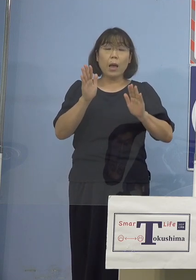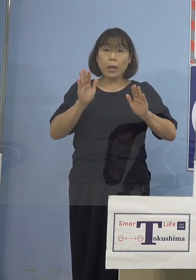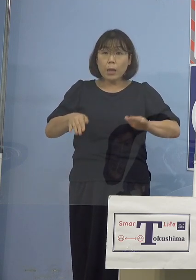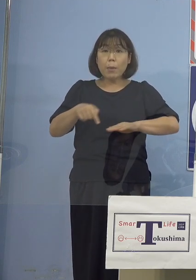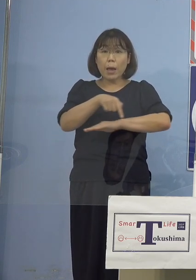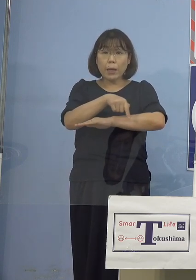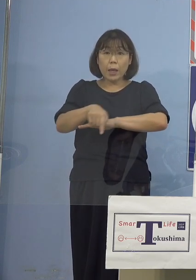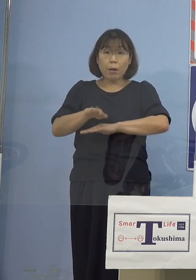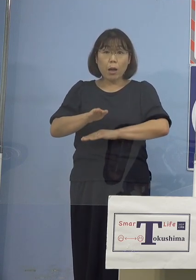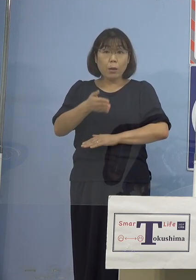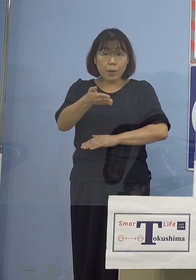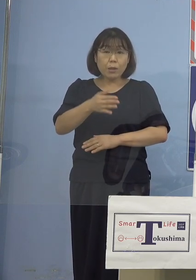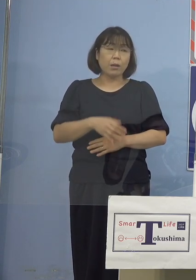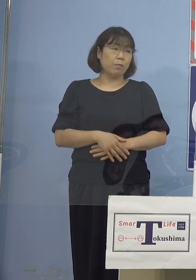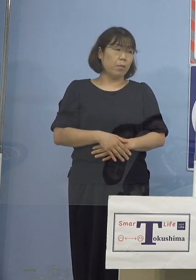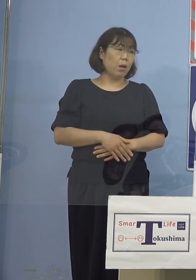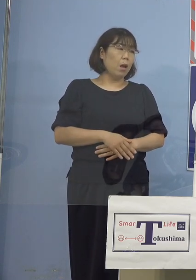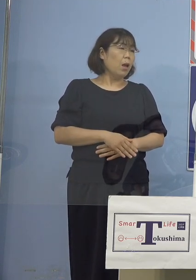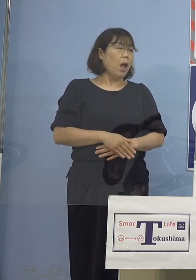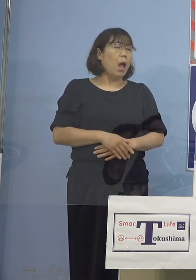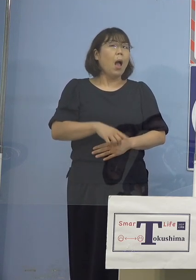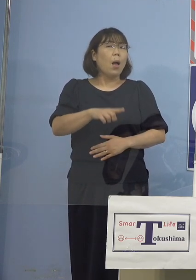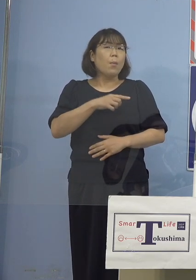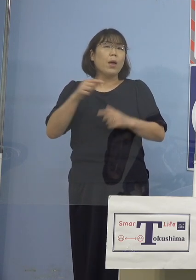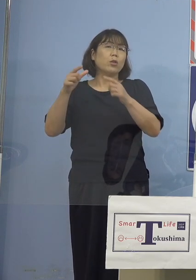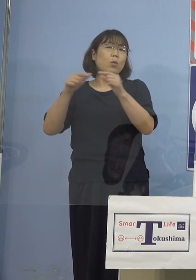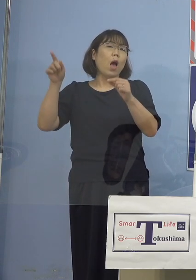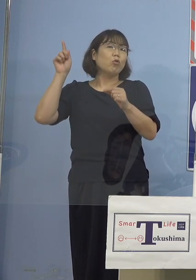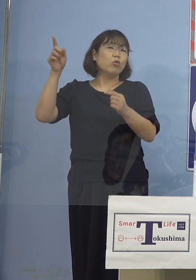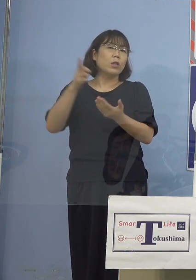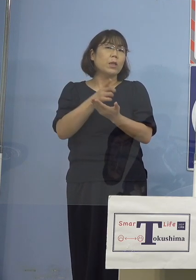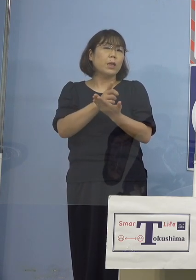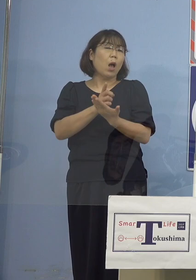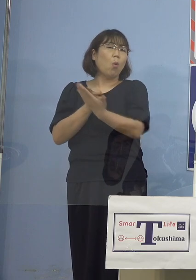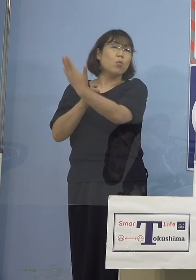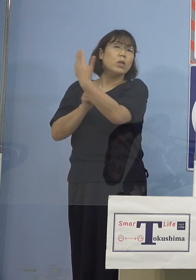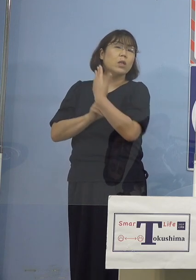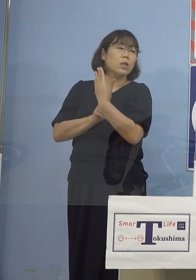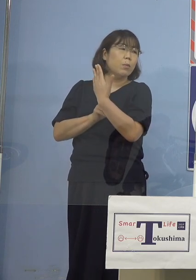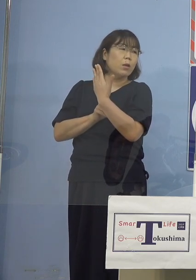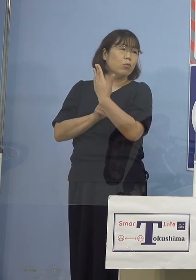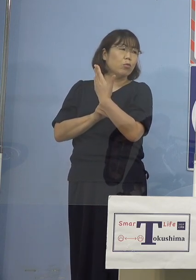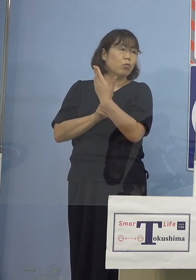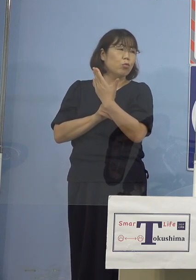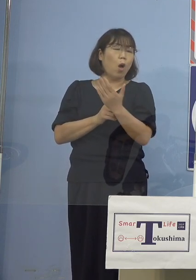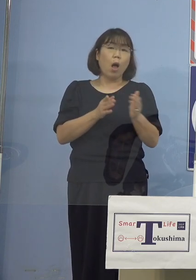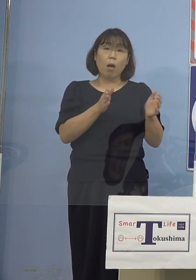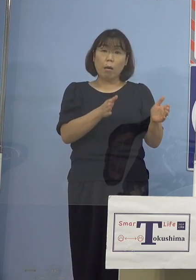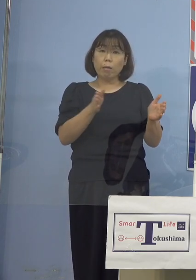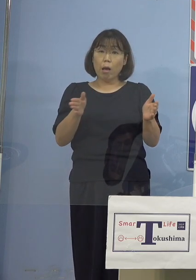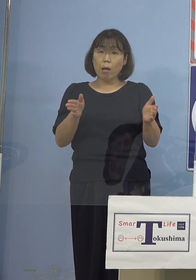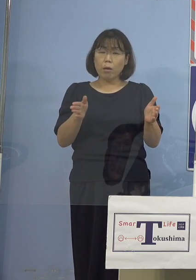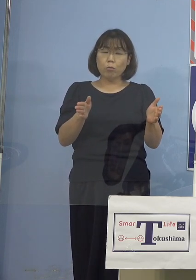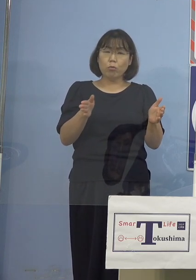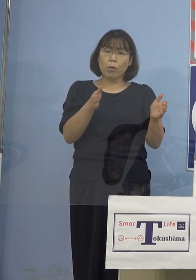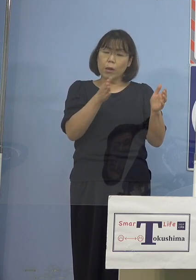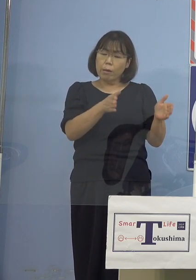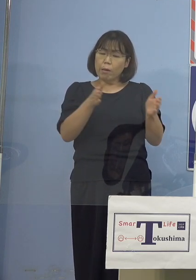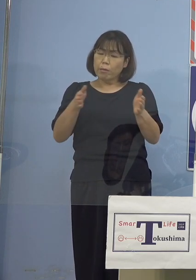（知事） というよりも、まず国が方針を出していただくと つまり、どのくらいの間隔を持って3度目を打つのか